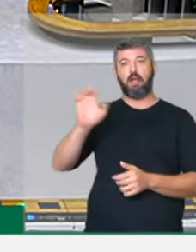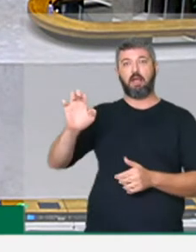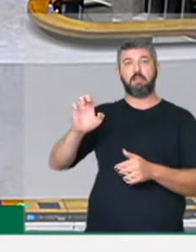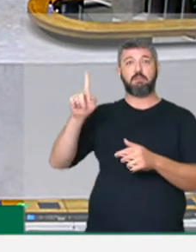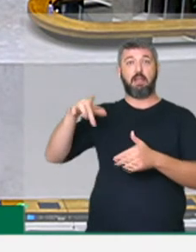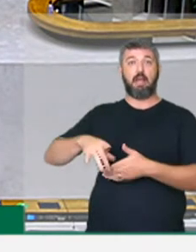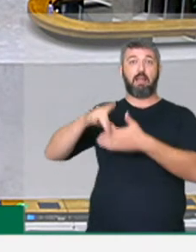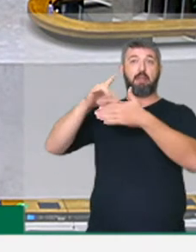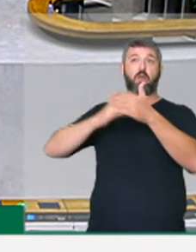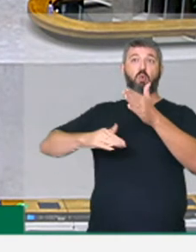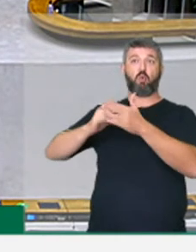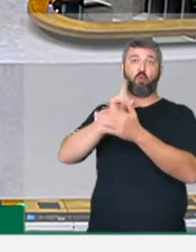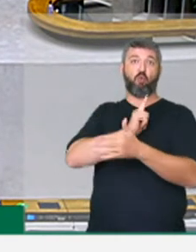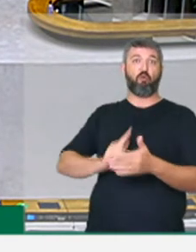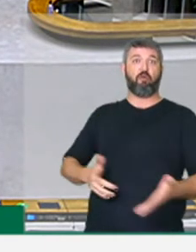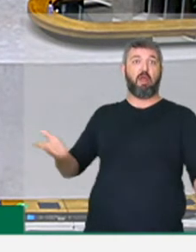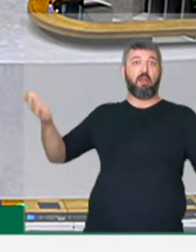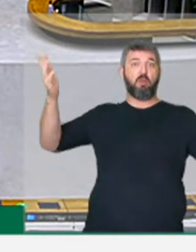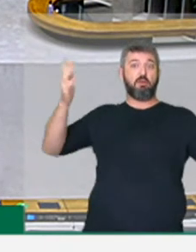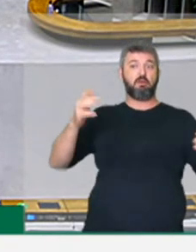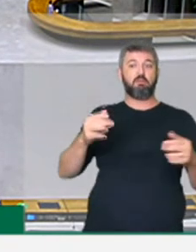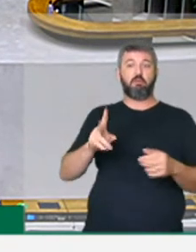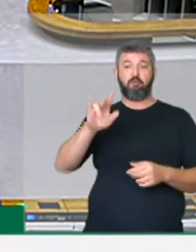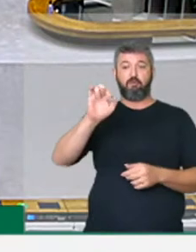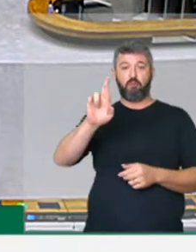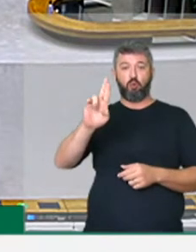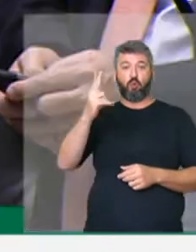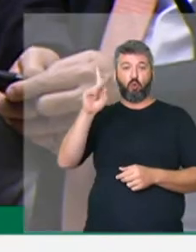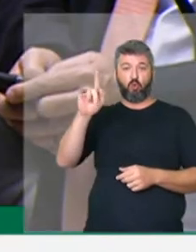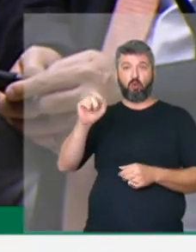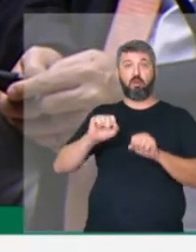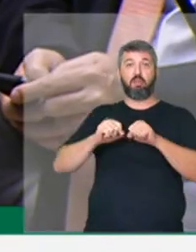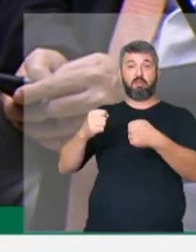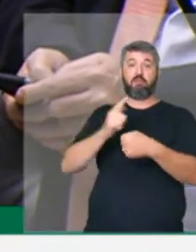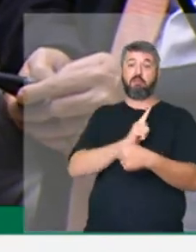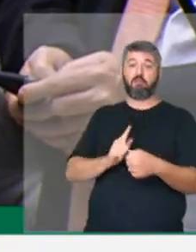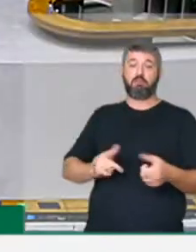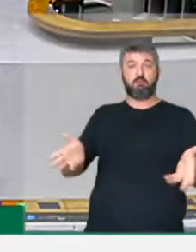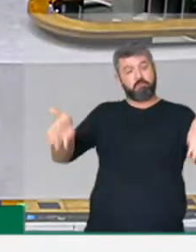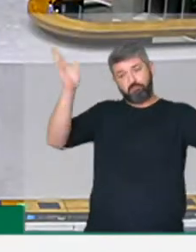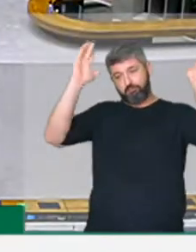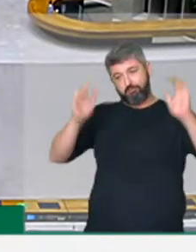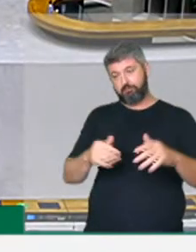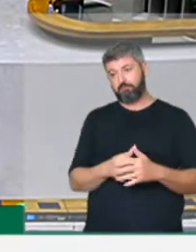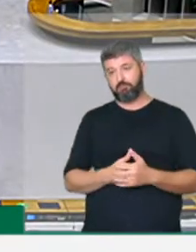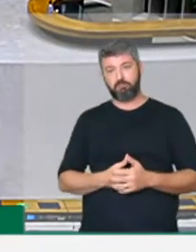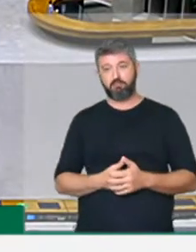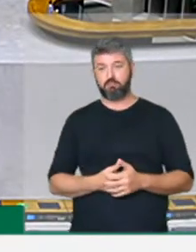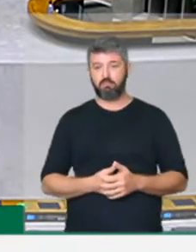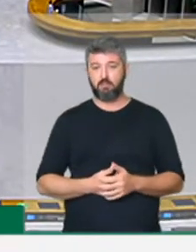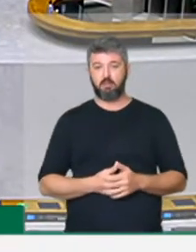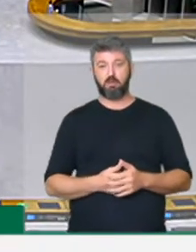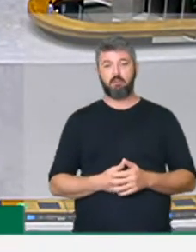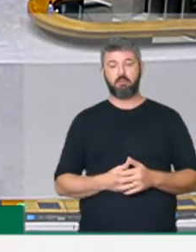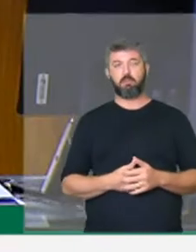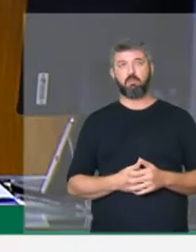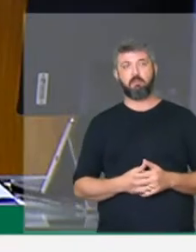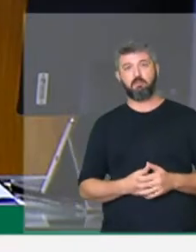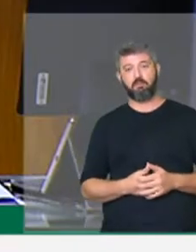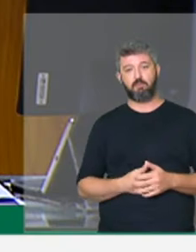ORIENTA O PSL? -- [DEPUTADO]: PSL ORIENTA SIM, SENHOR PRESIDENTE. [PRESIDENTE]: COMO ORIENTA O PT? [DEPUTADO]: O PT ORIENTA NÃO... PRESIDENTE...